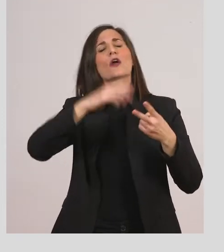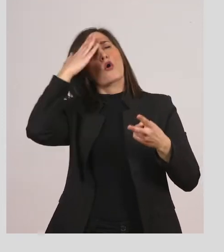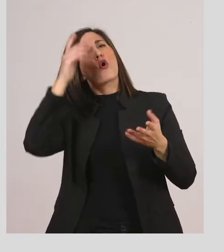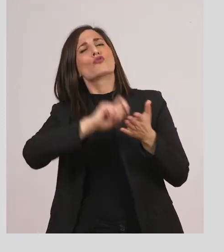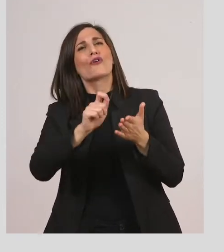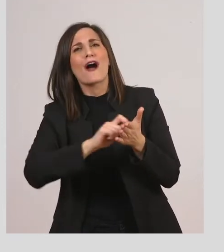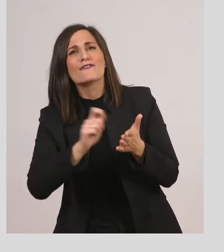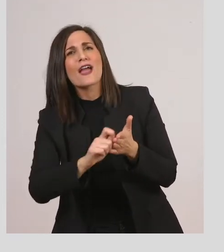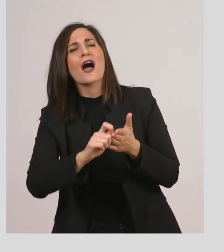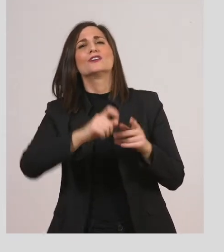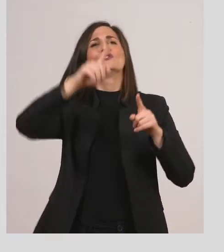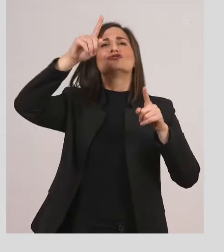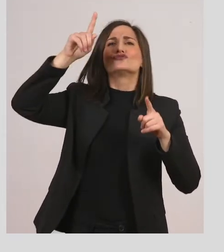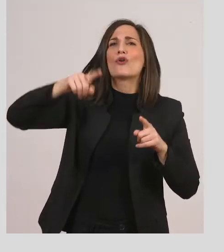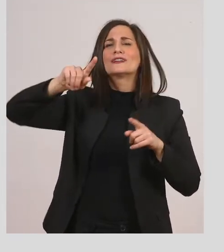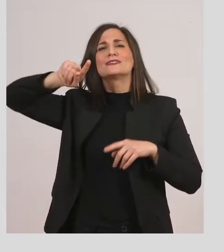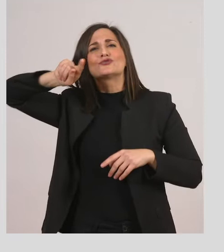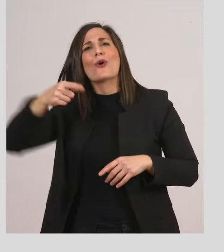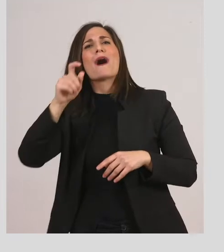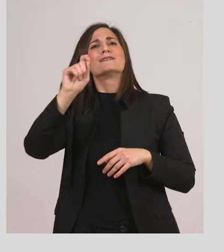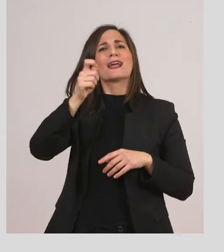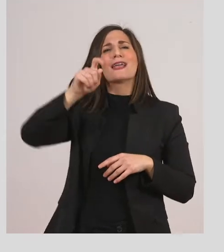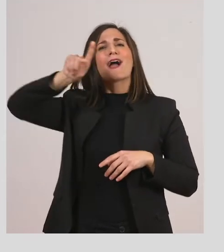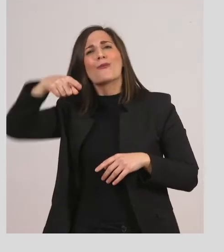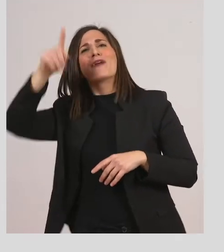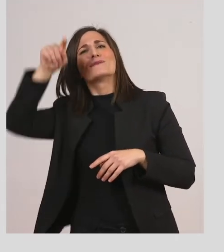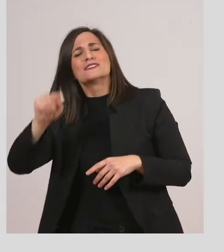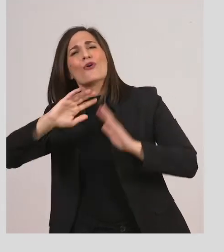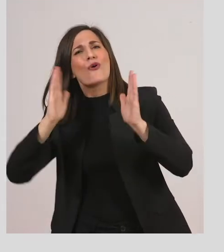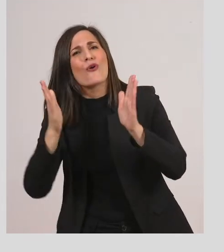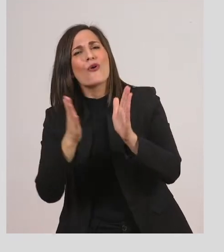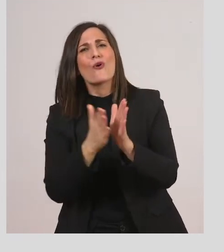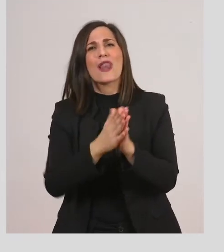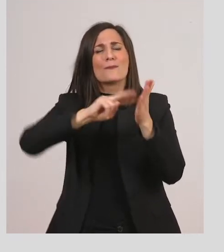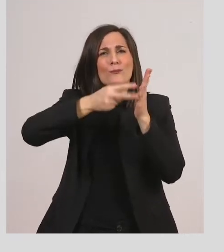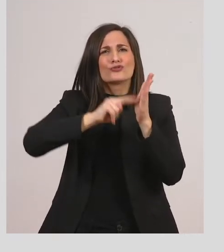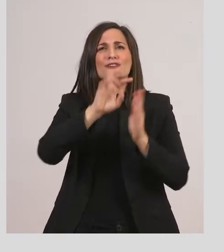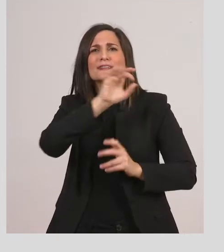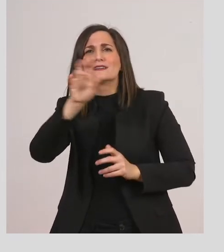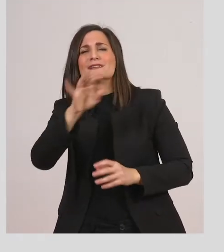Θα προσέξει τους τόνους, τα κόμματα, τα σημεία στίξης και τις τελείες. Θα προσέξει τα γράμματα του συγγραφέα.